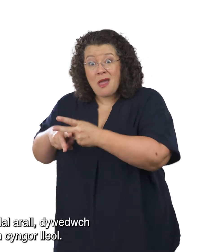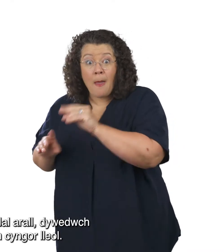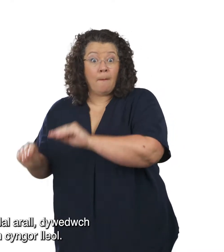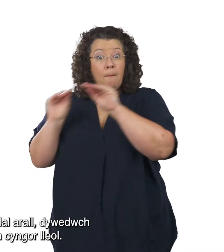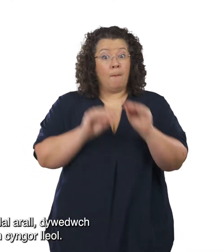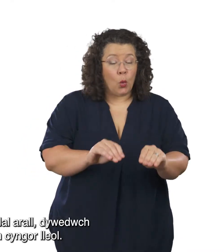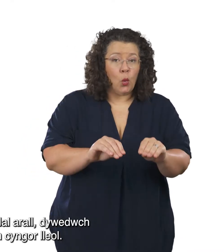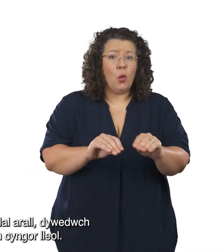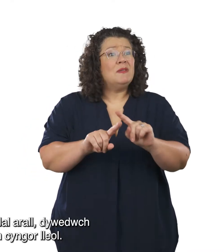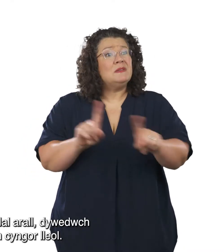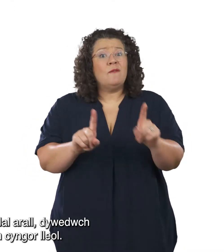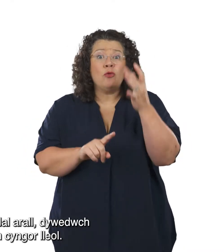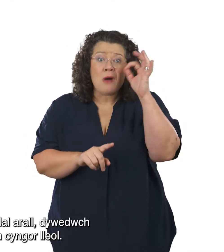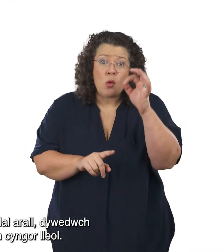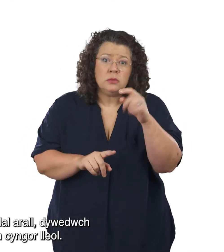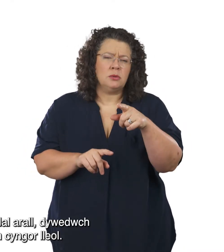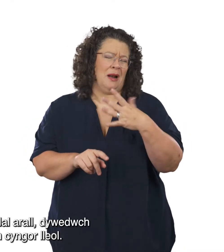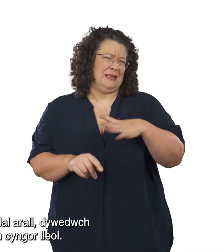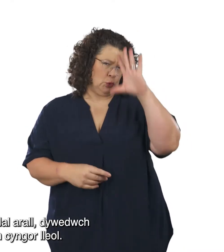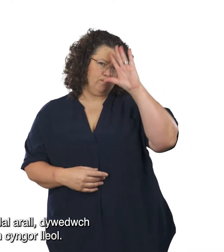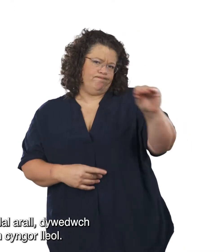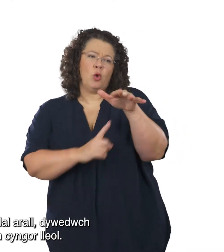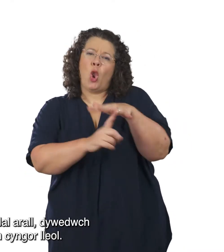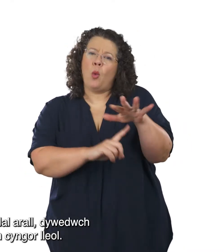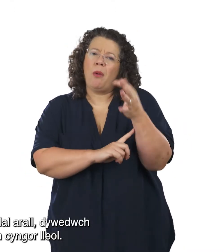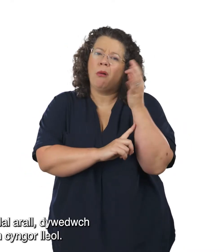yn symud i ardal arall, dywedwch wrth eich cyngor lleol.